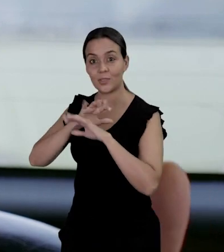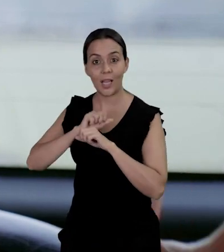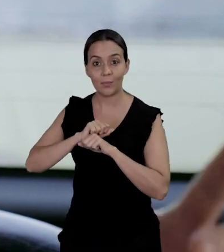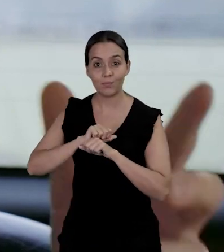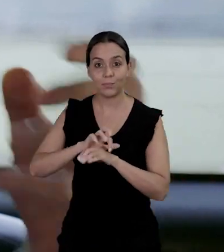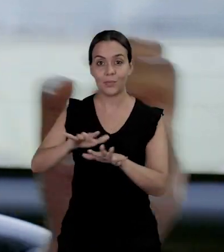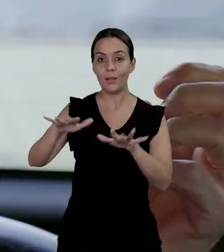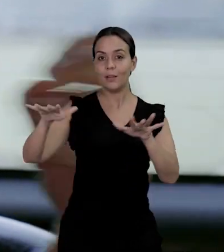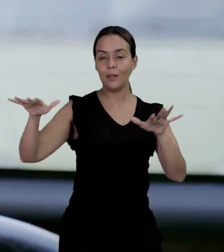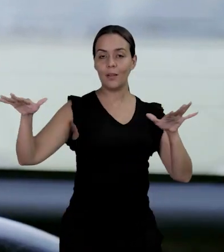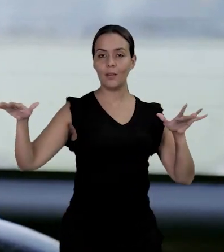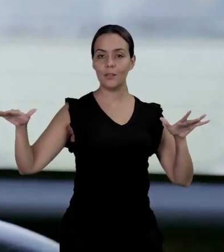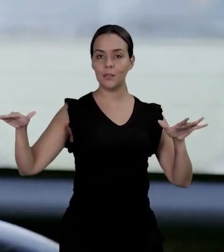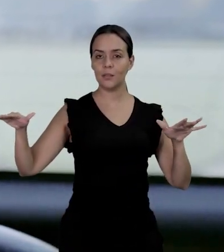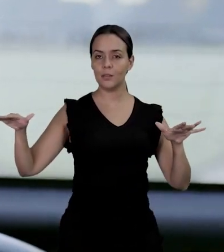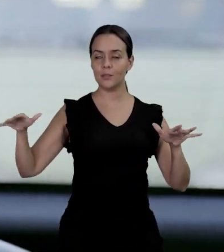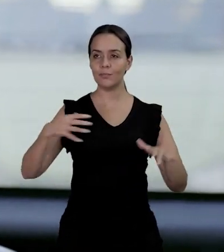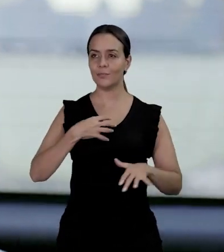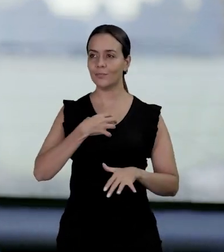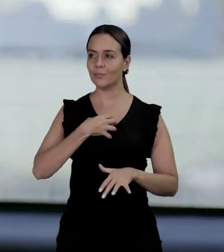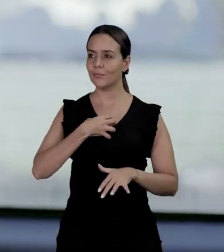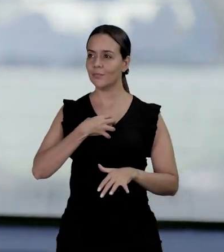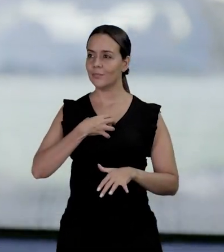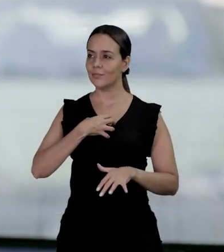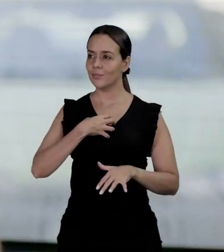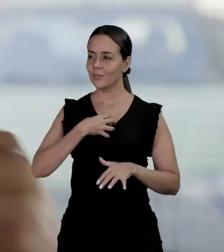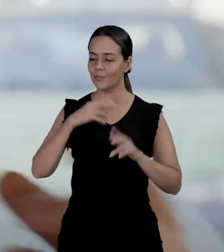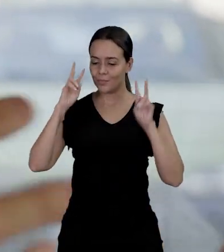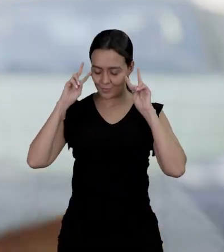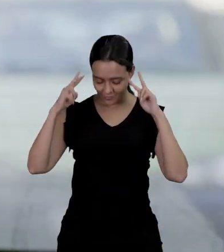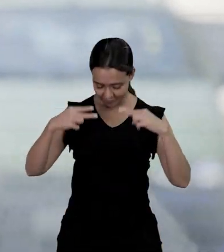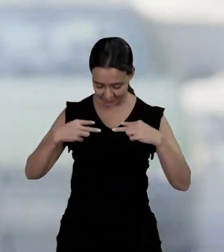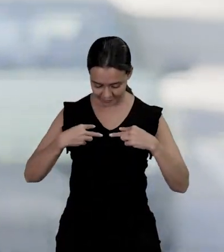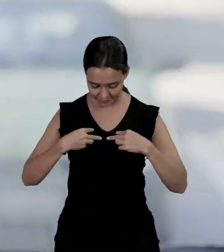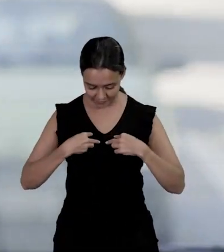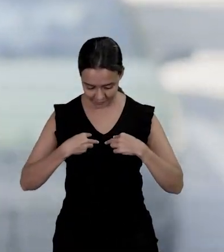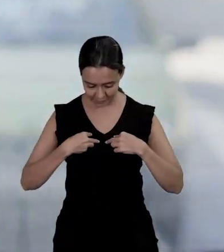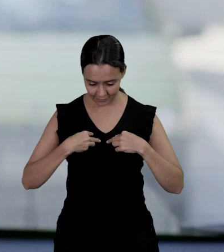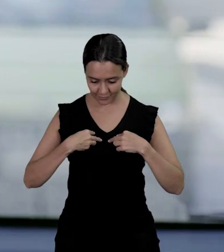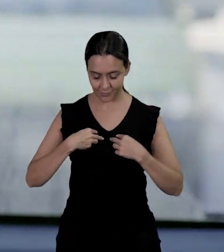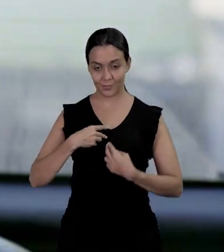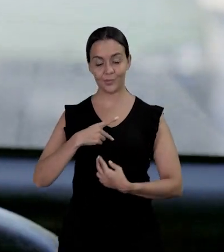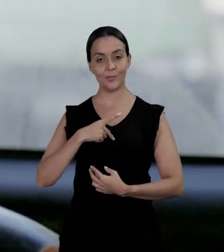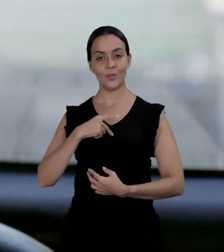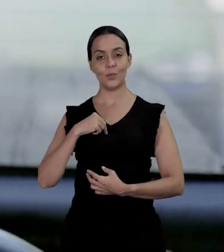ela consegue identificar a si mesma, dentro desse processo científico. Ela se implica.